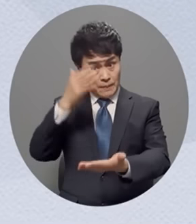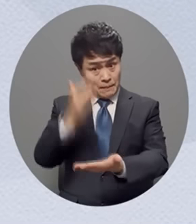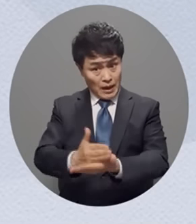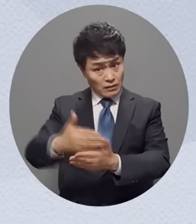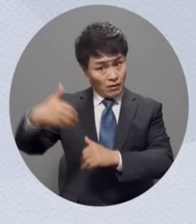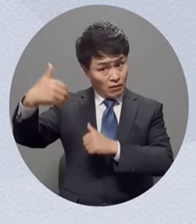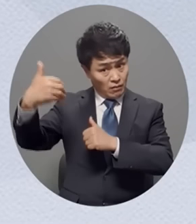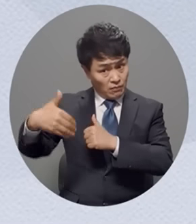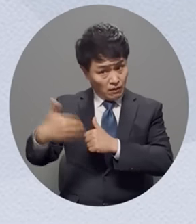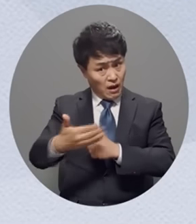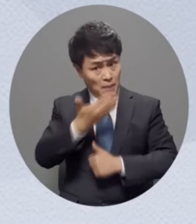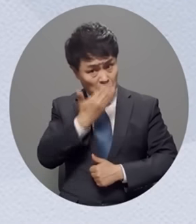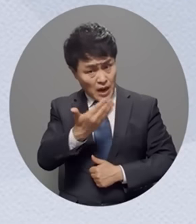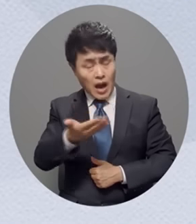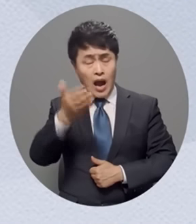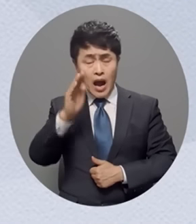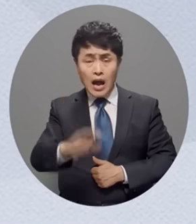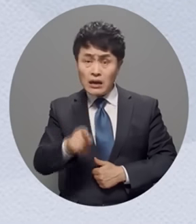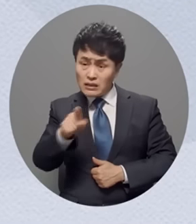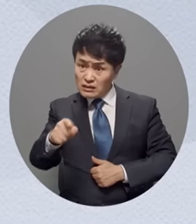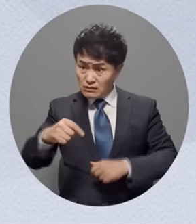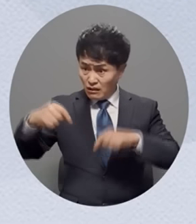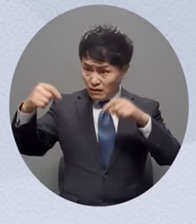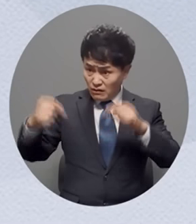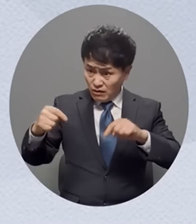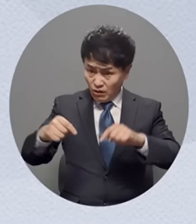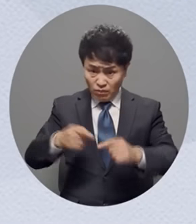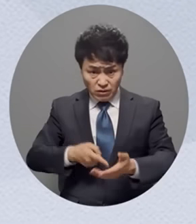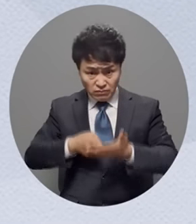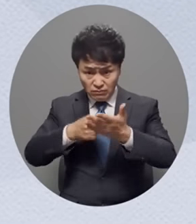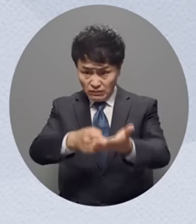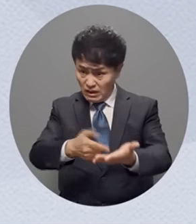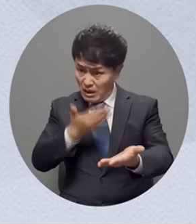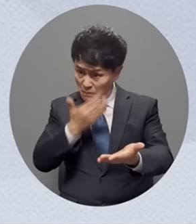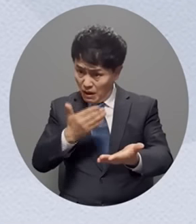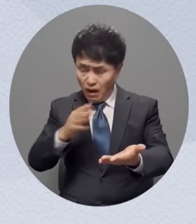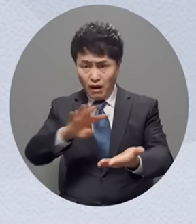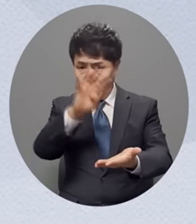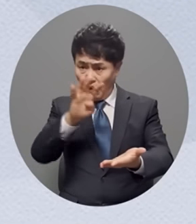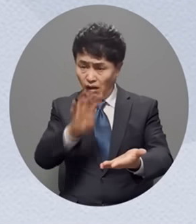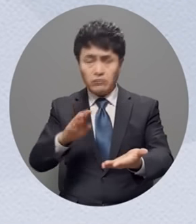추진하지 말아달라고 얘기할 수는 있겠지만, 그게 협상의 안건이 될 수